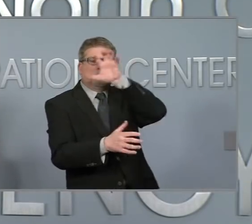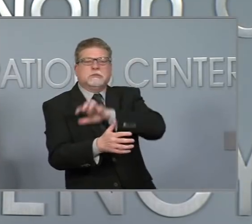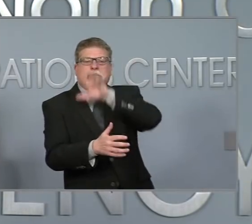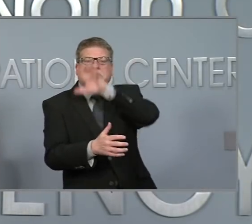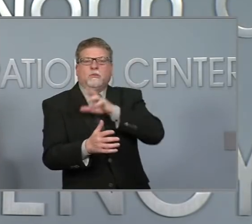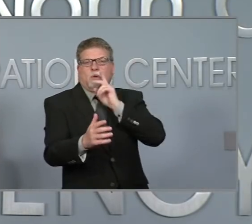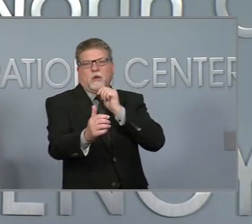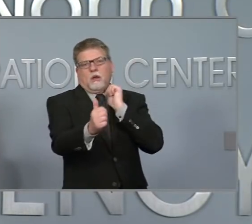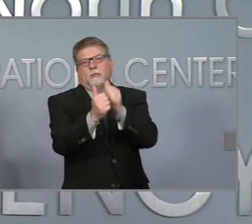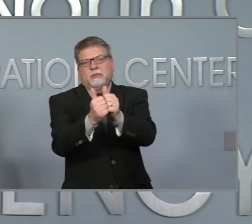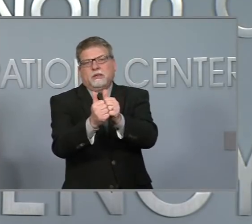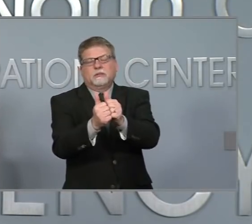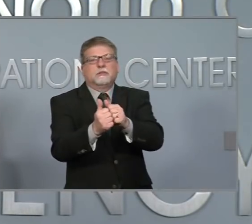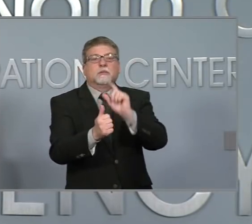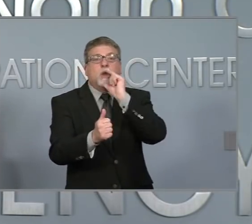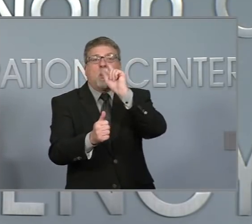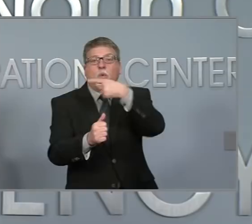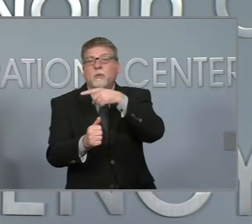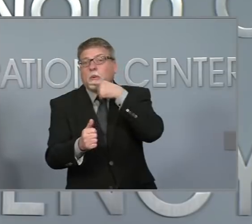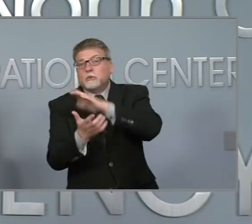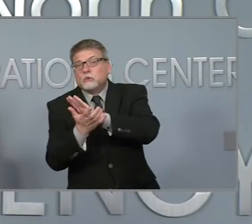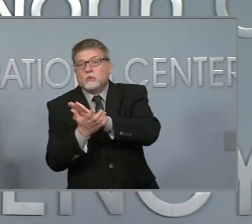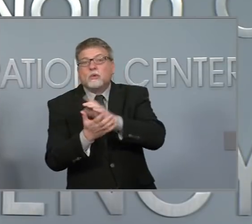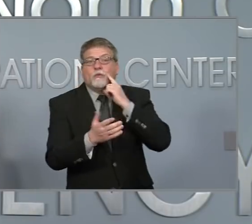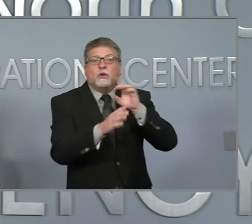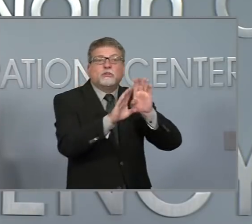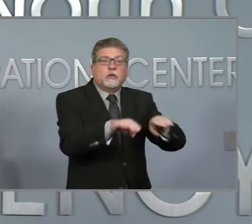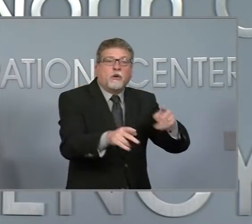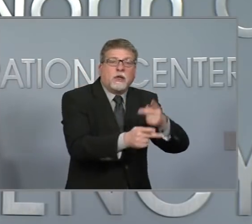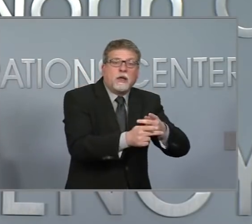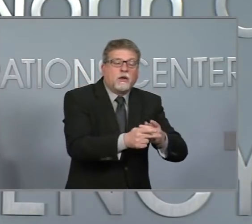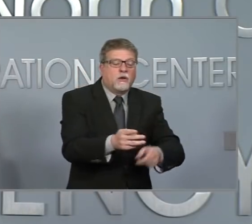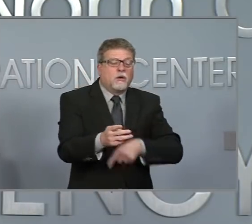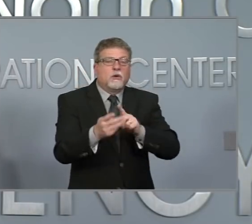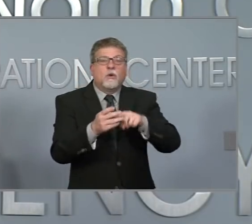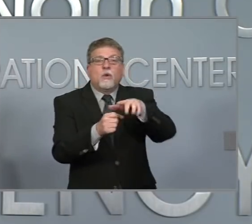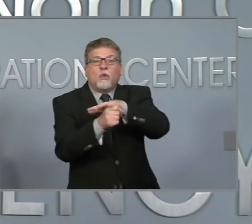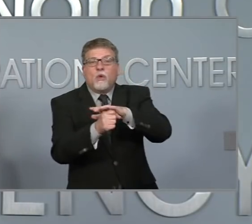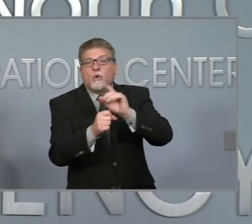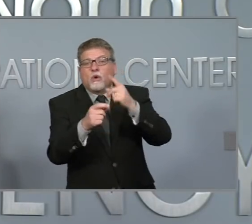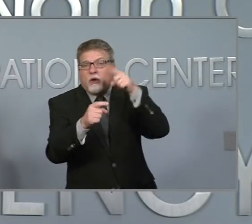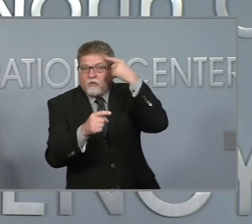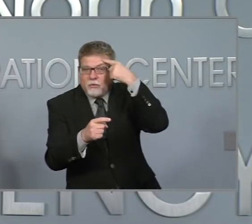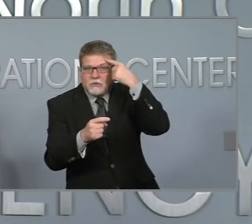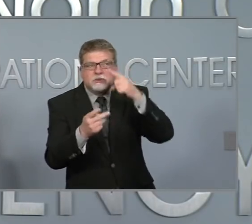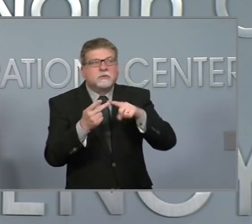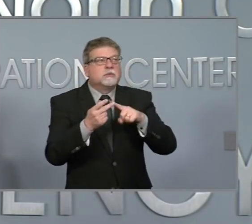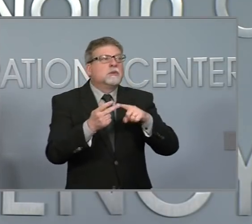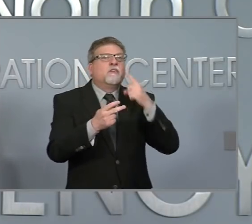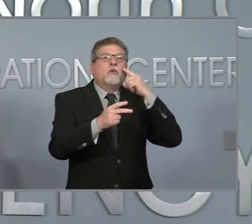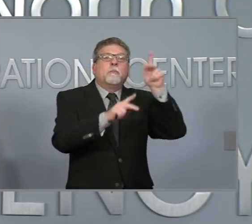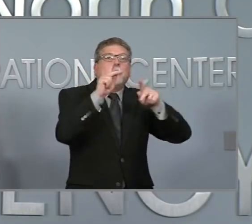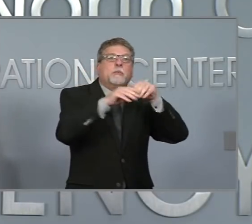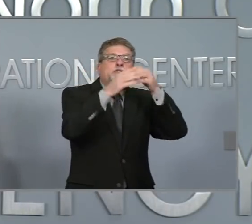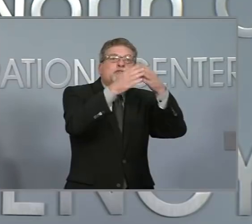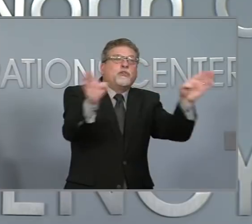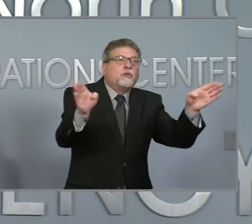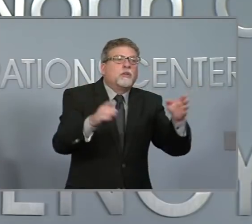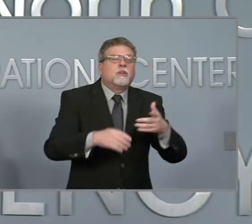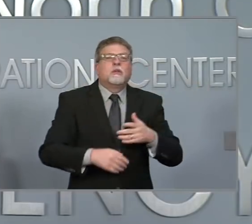en una la fecha de siete demás es cuando actual is vamos, actualiza todas